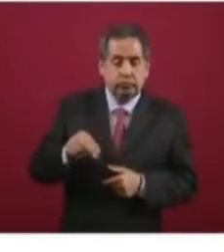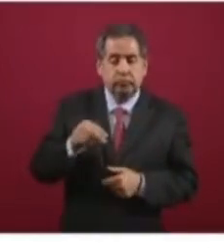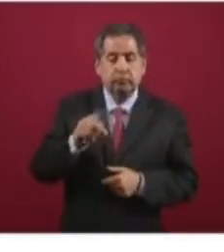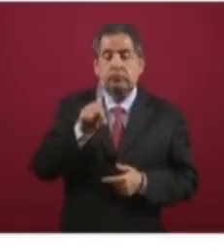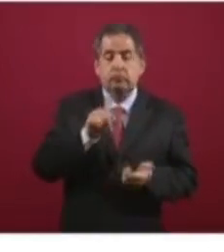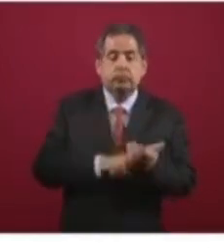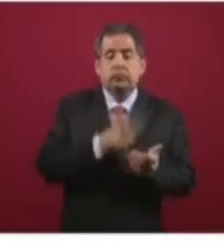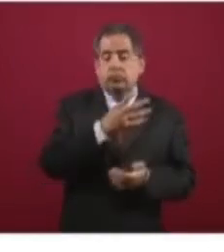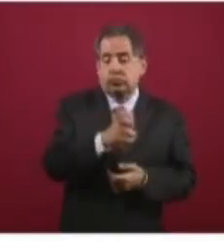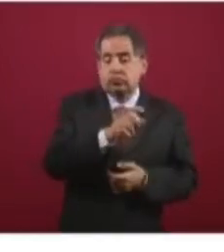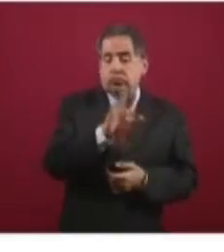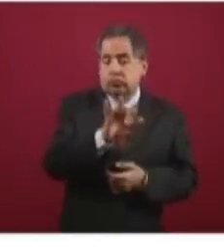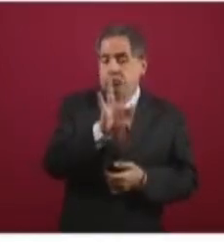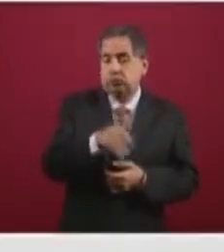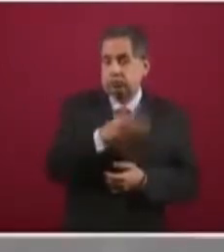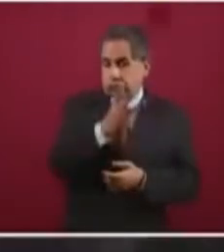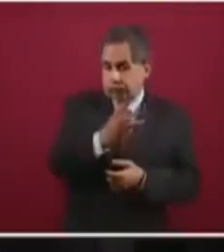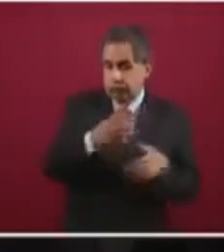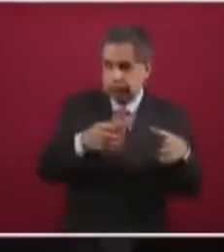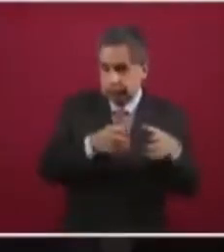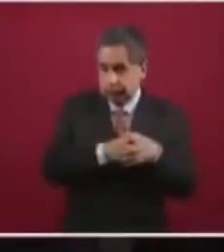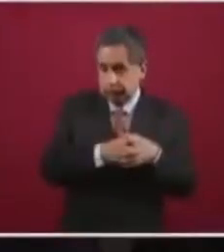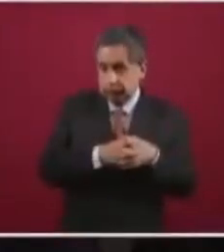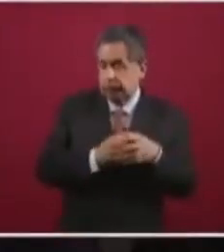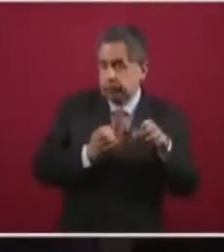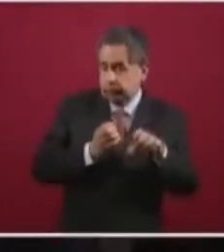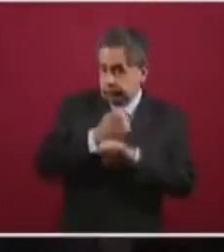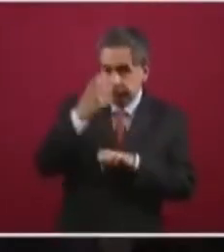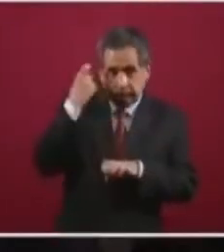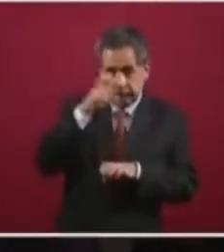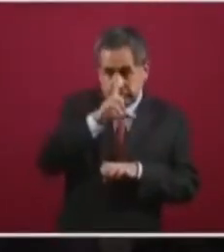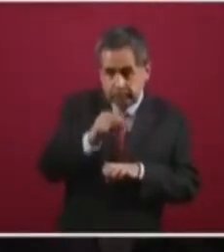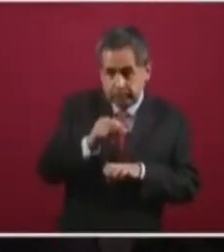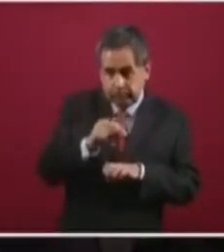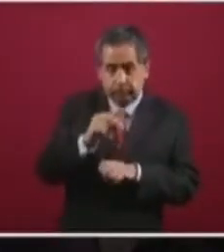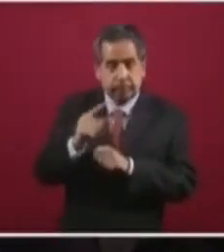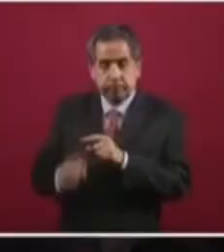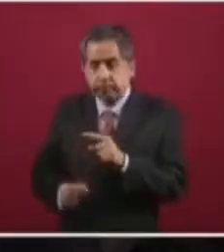integrantes de la Guardia Nacional el estado de Quintana Roo, a ello le sumamos el despliegue